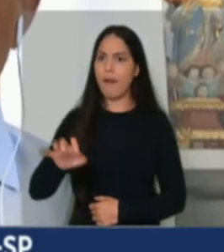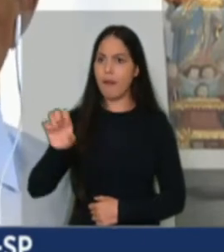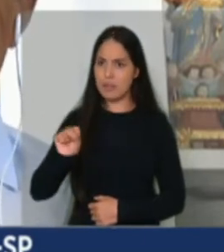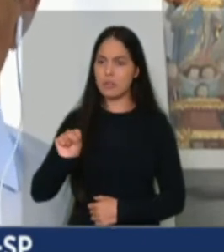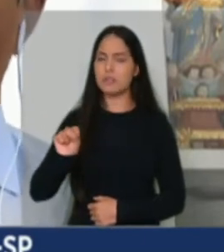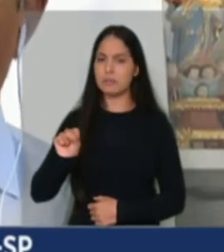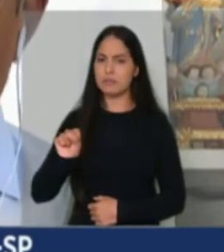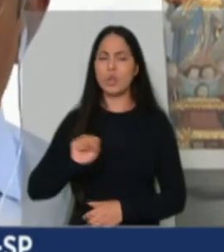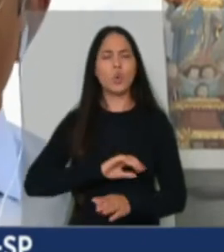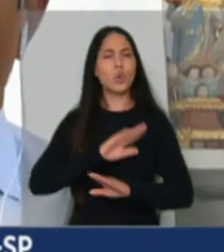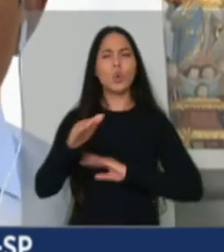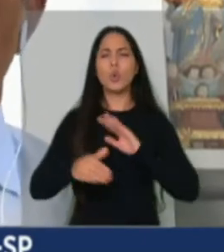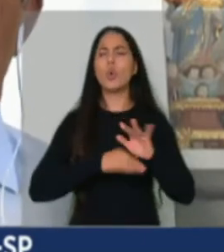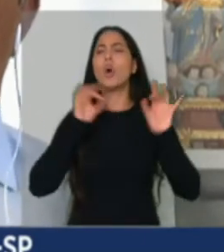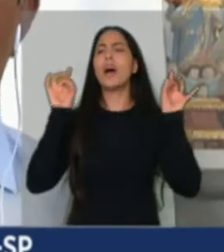OS PADRES QUE HOJE ESTÃO